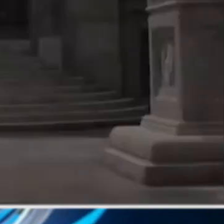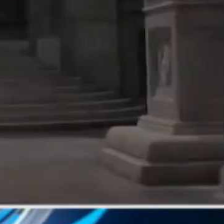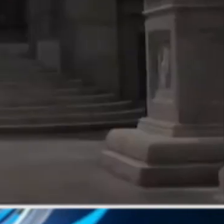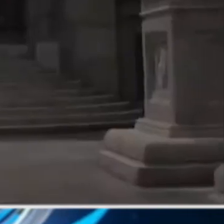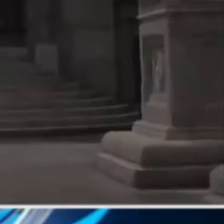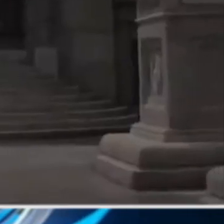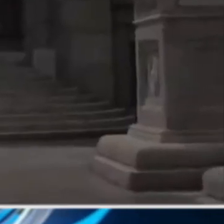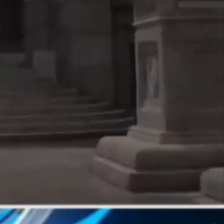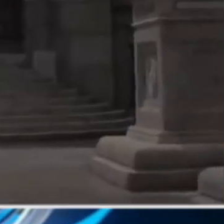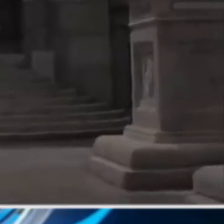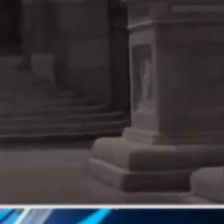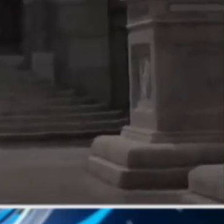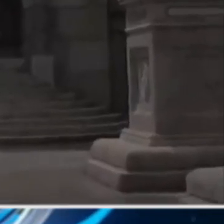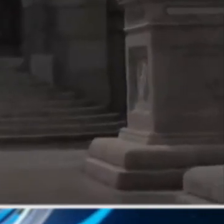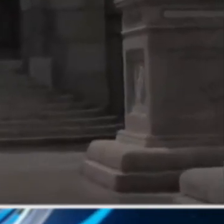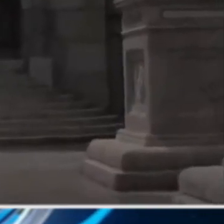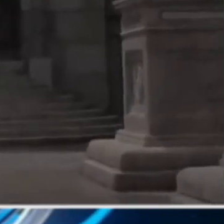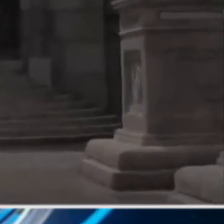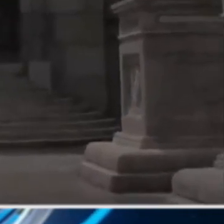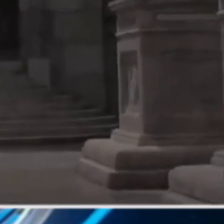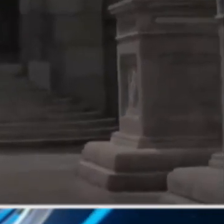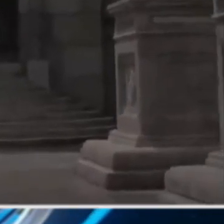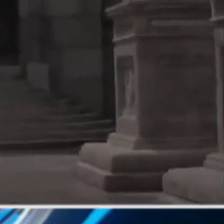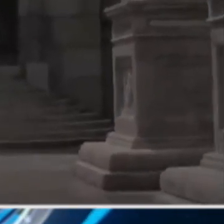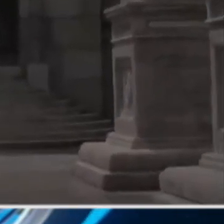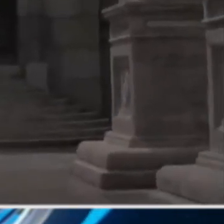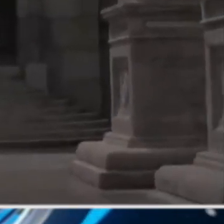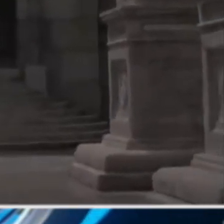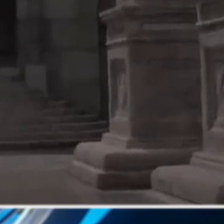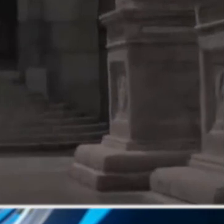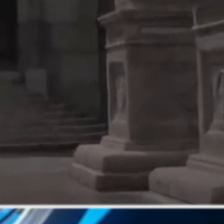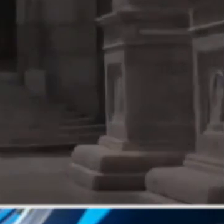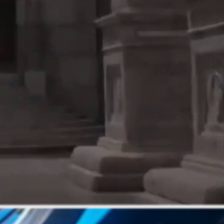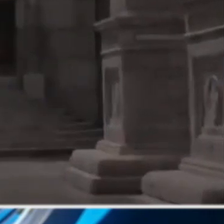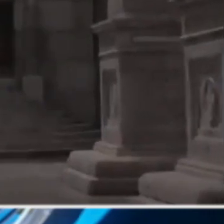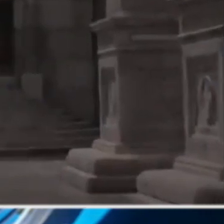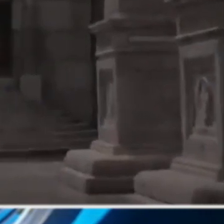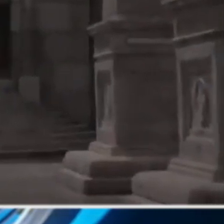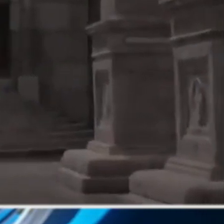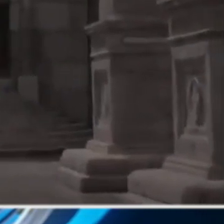гробы отверзлись и многие тела усопших святых воскресли и выйдя из гробов по воскресенье его